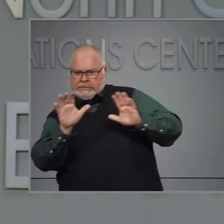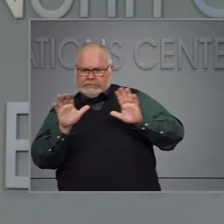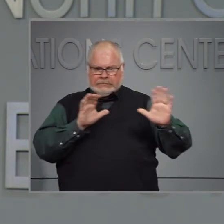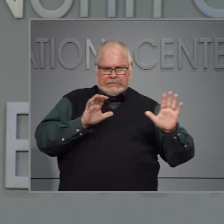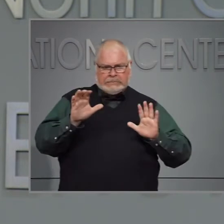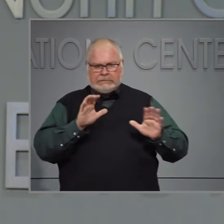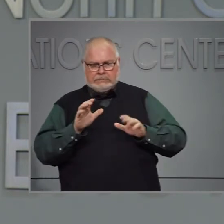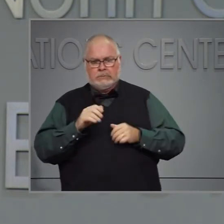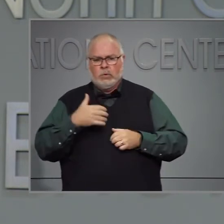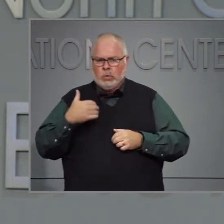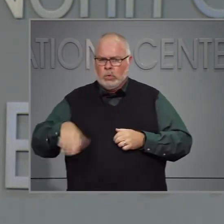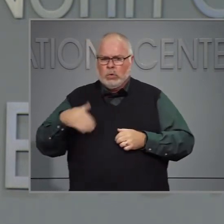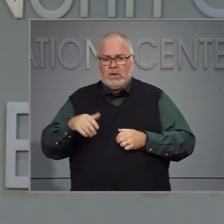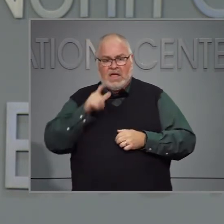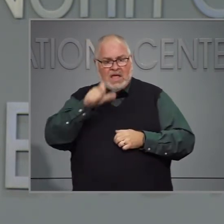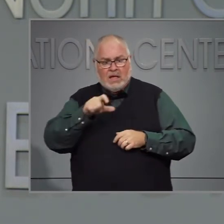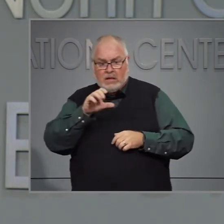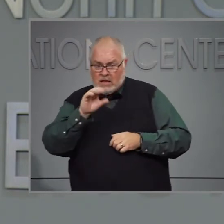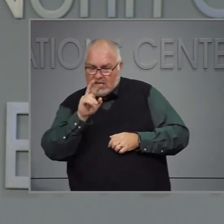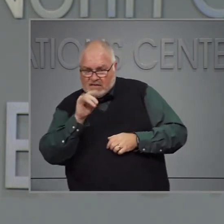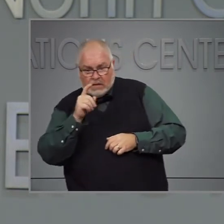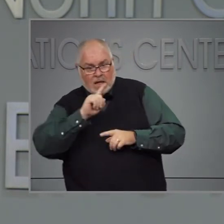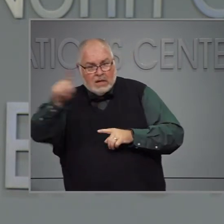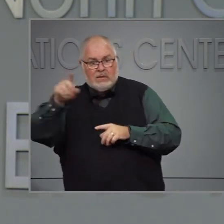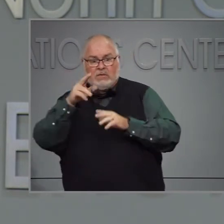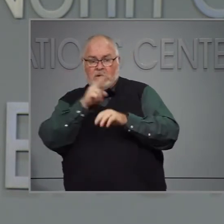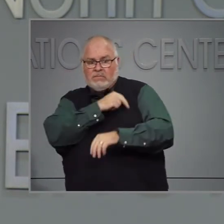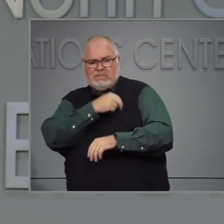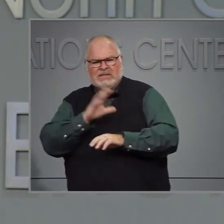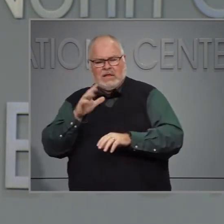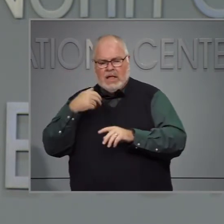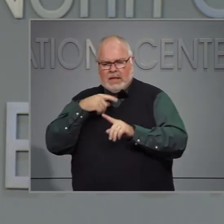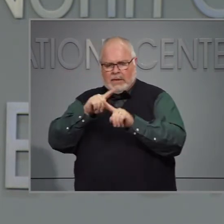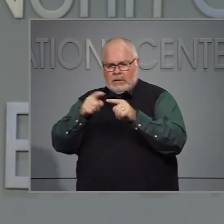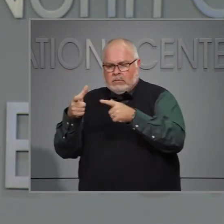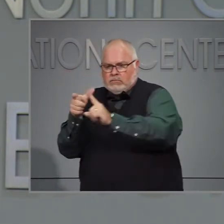sido expuestos al covid diecinueve también para nos, y los que tienen resultado